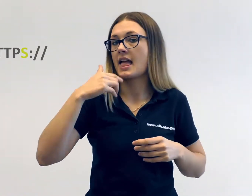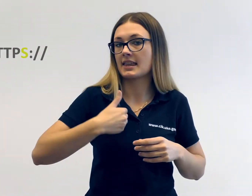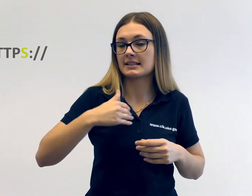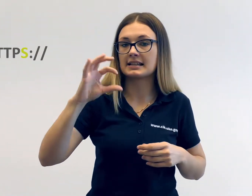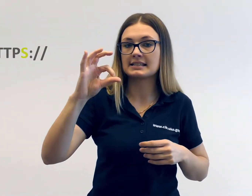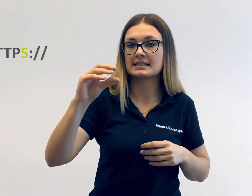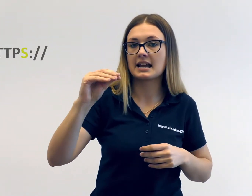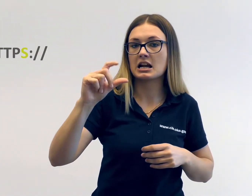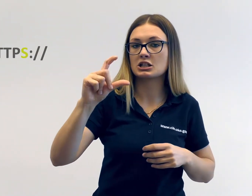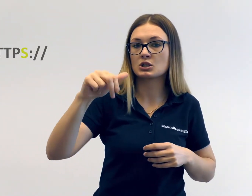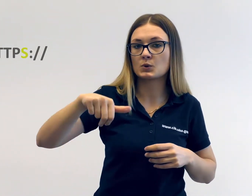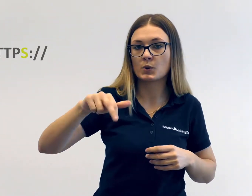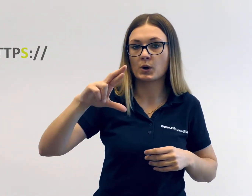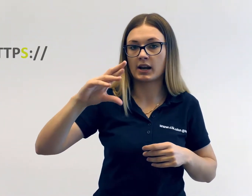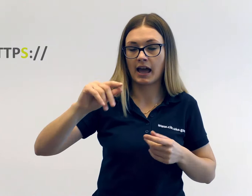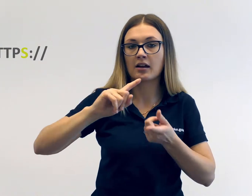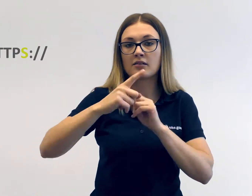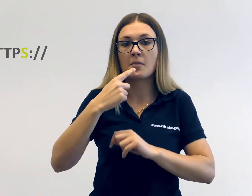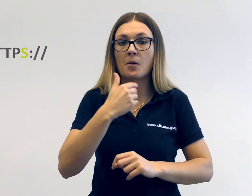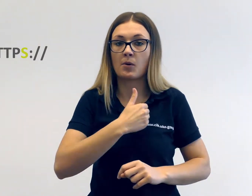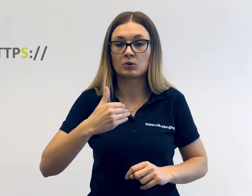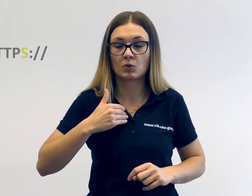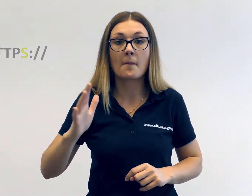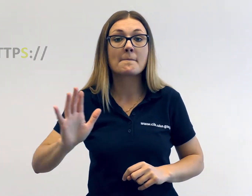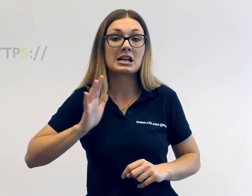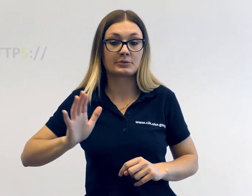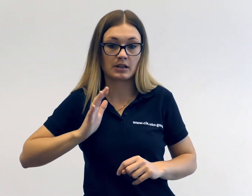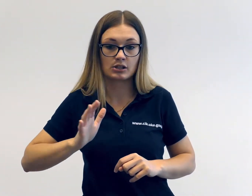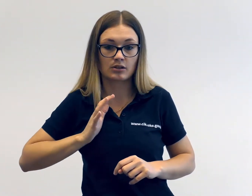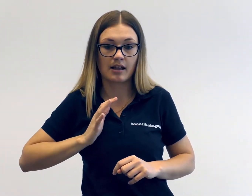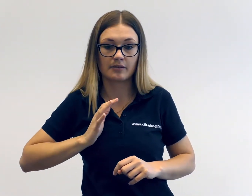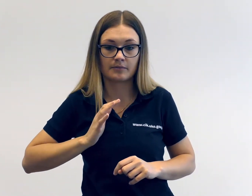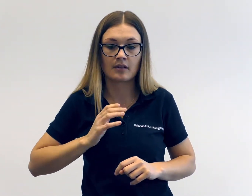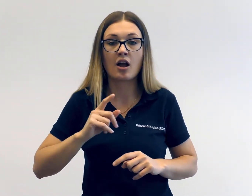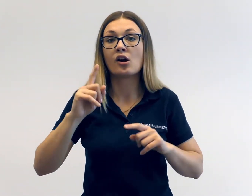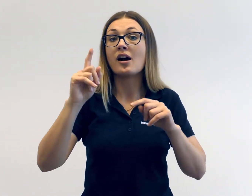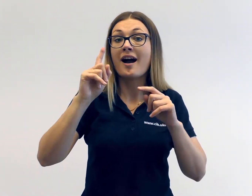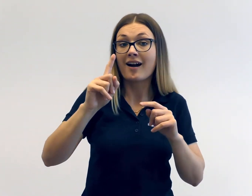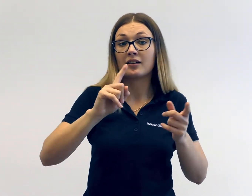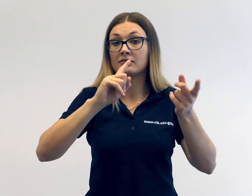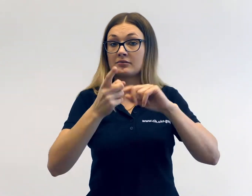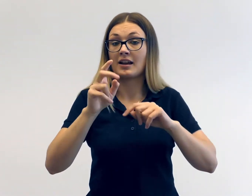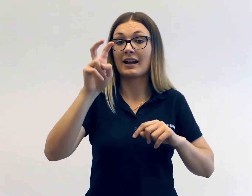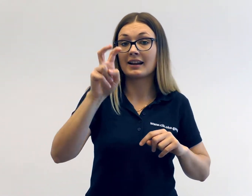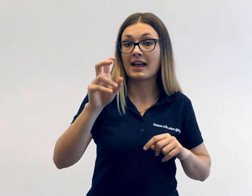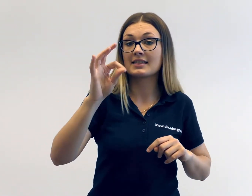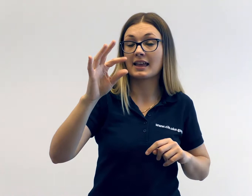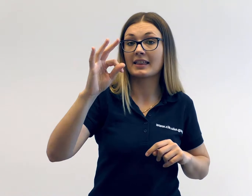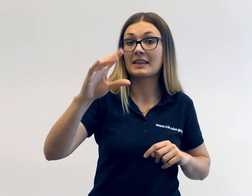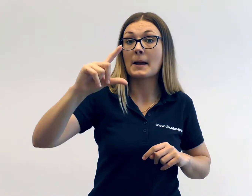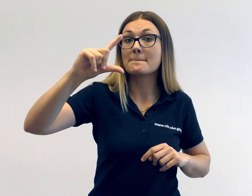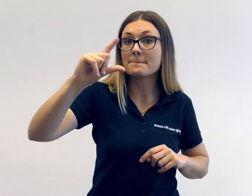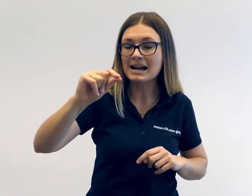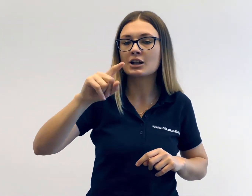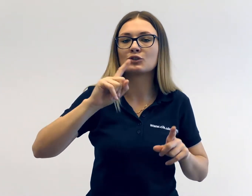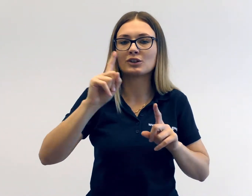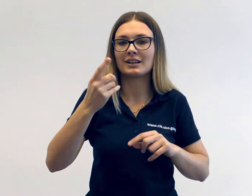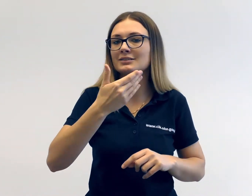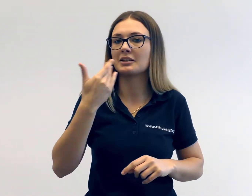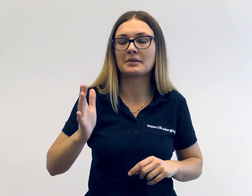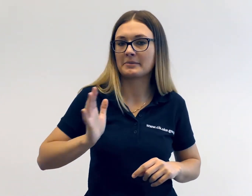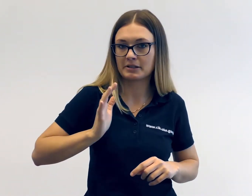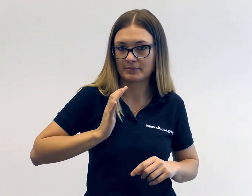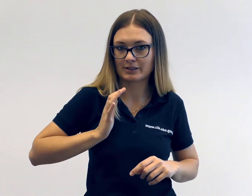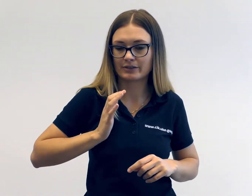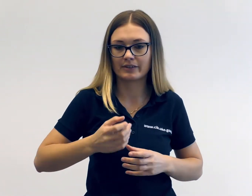Pierwszy adres oznacza, że strona jest zabezpieczona („S” — oznacza „secure”, czyli „bezpieczna”), drugi – wręcz przeciwnie.